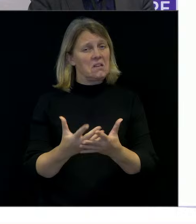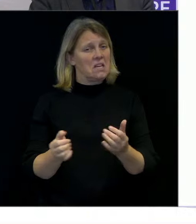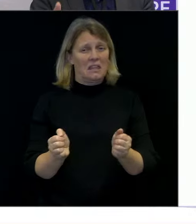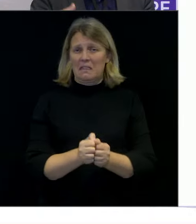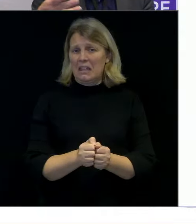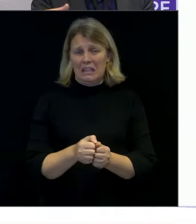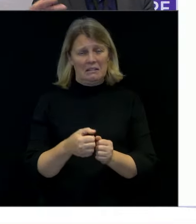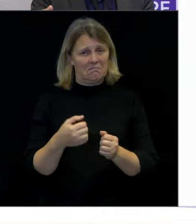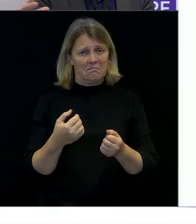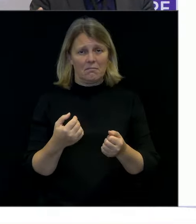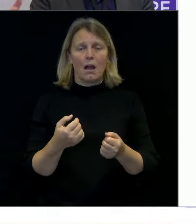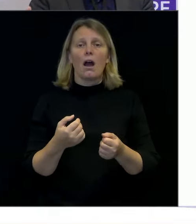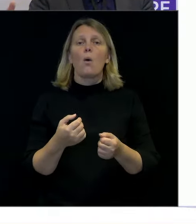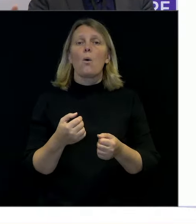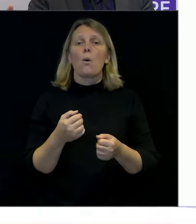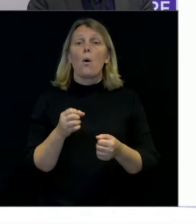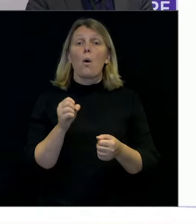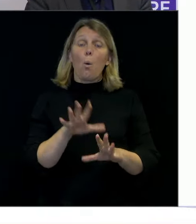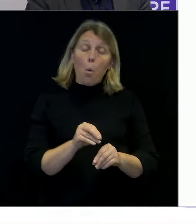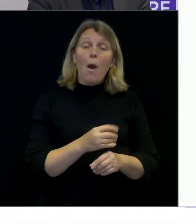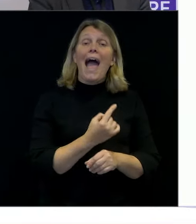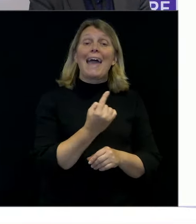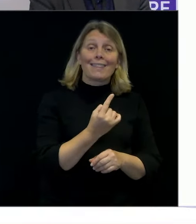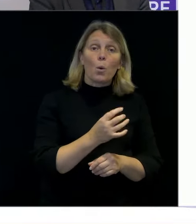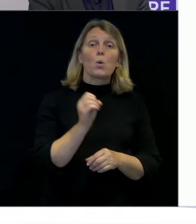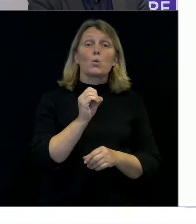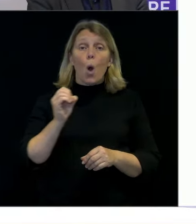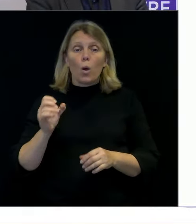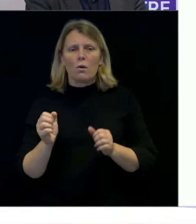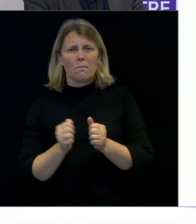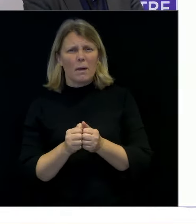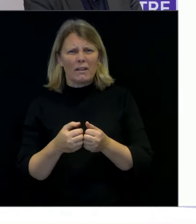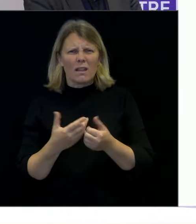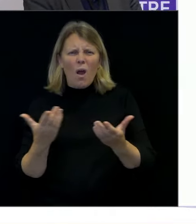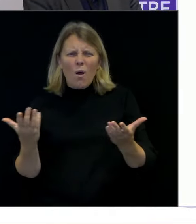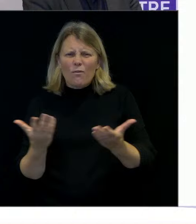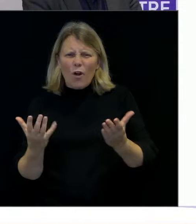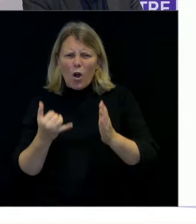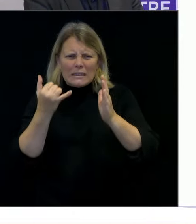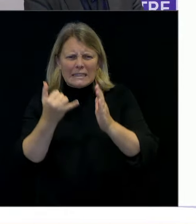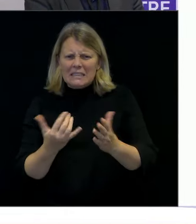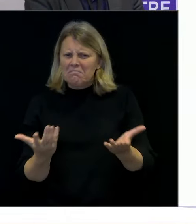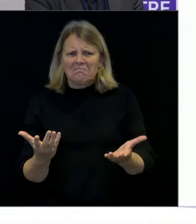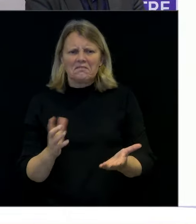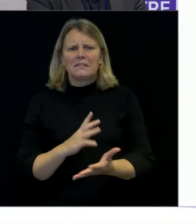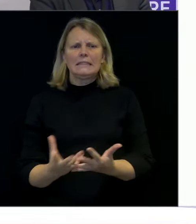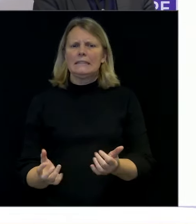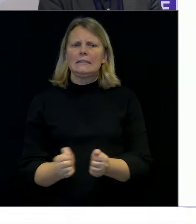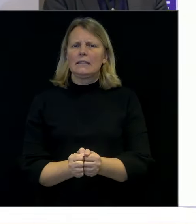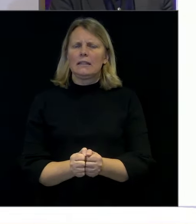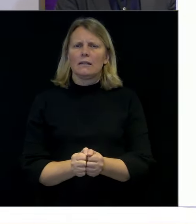Alltså, så länge det är ettor och nollor är det okej, men handlar inte om vad det är.